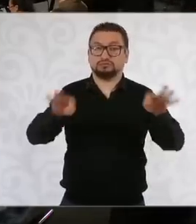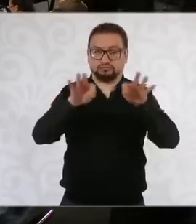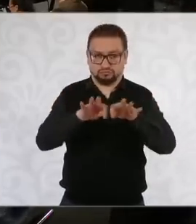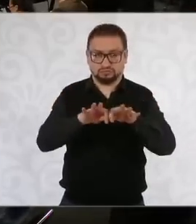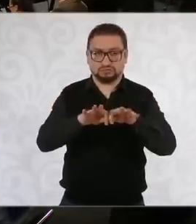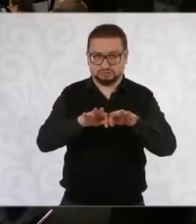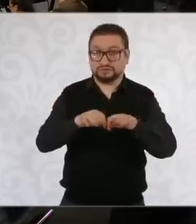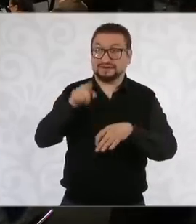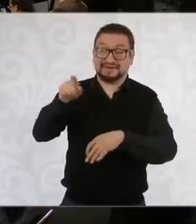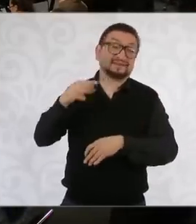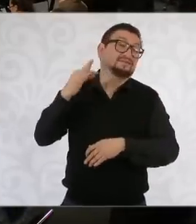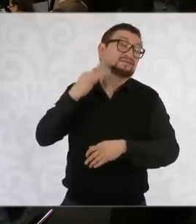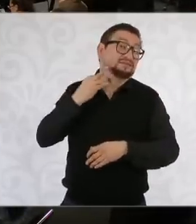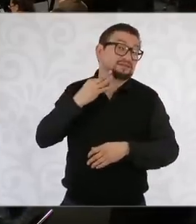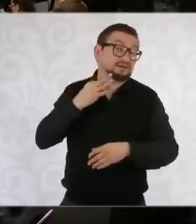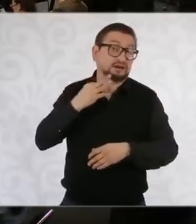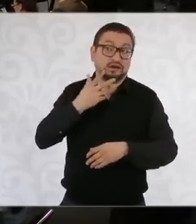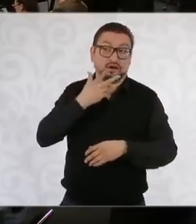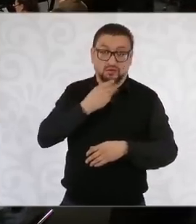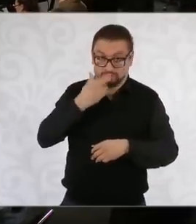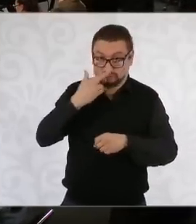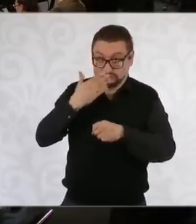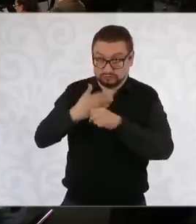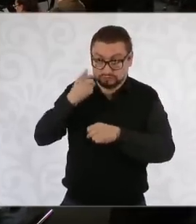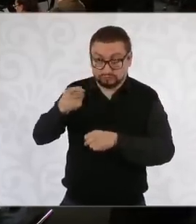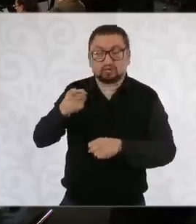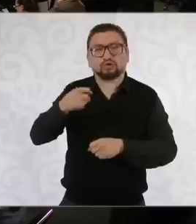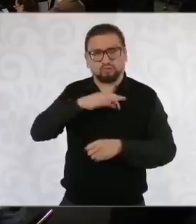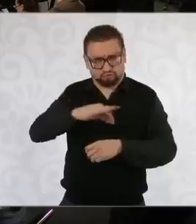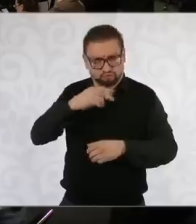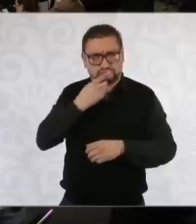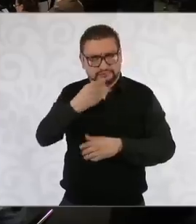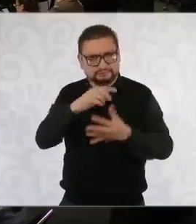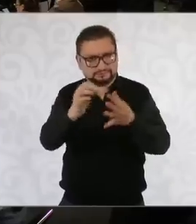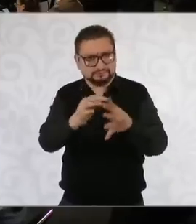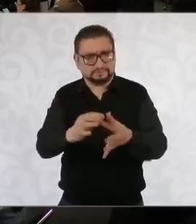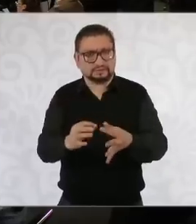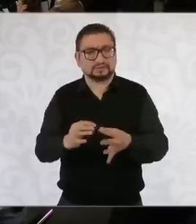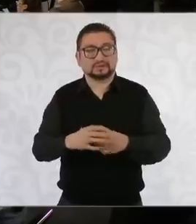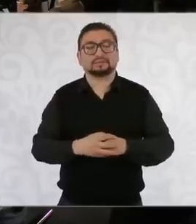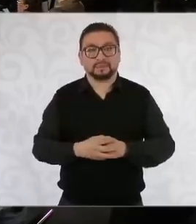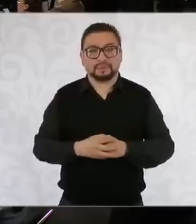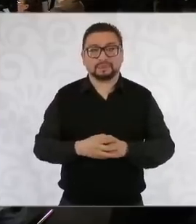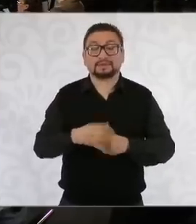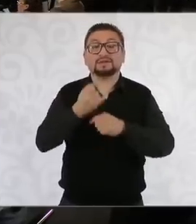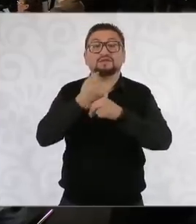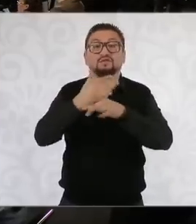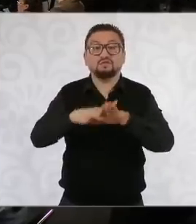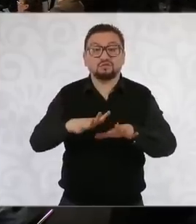general de la república que pueda comentar fíjense es un informe del departamento de Justicia del